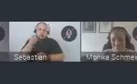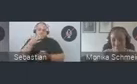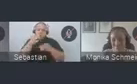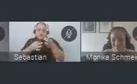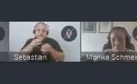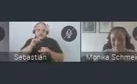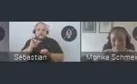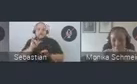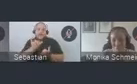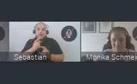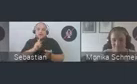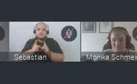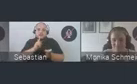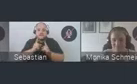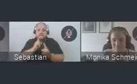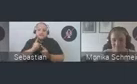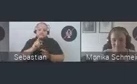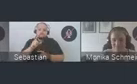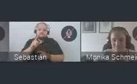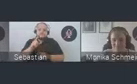jak rozmawiać z cyfrowymi debiutantami,